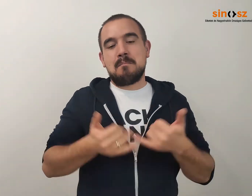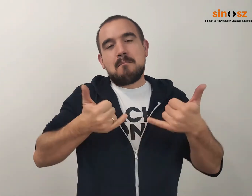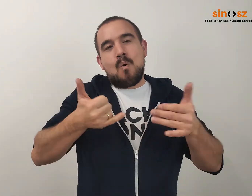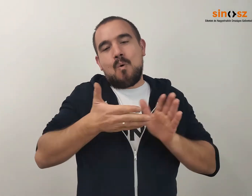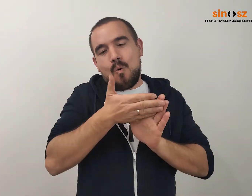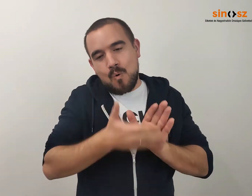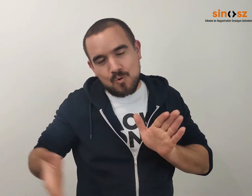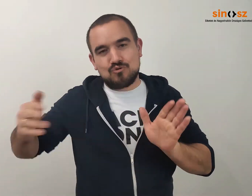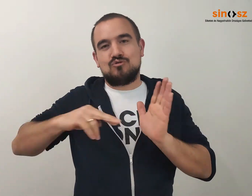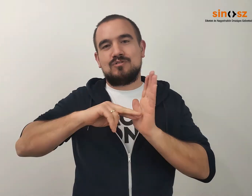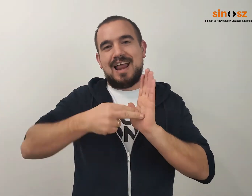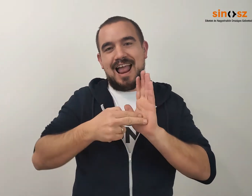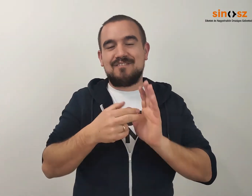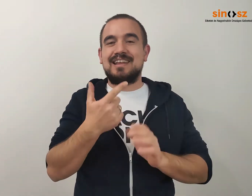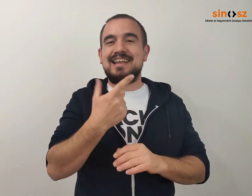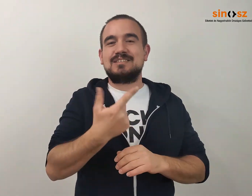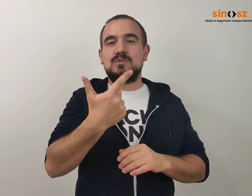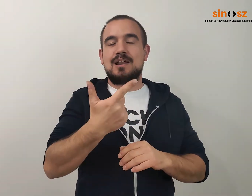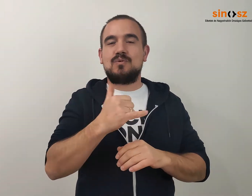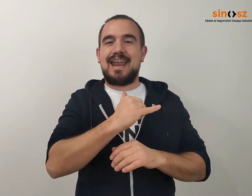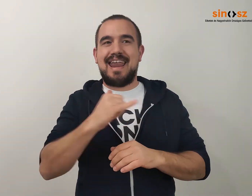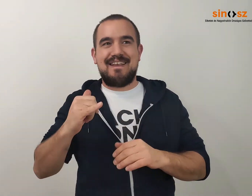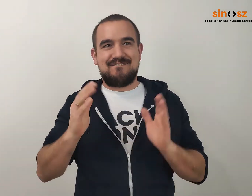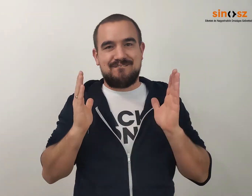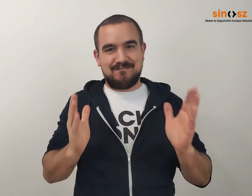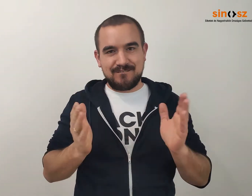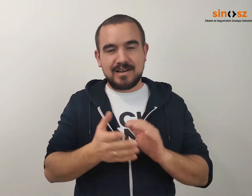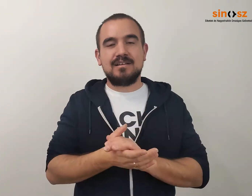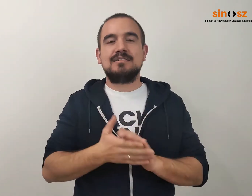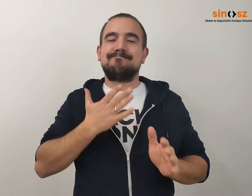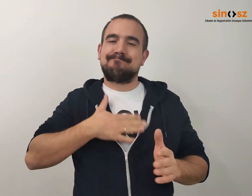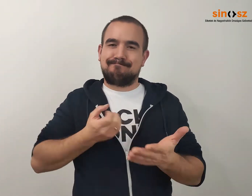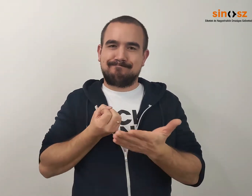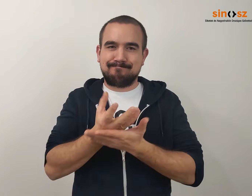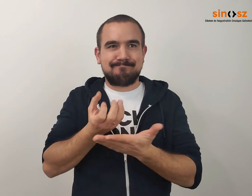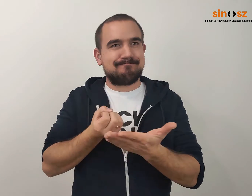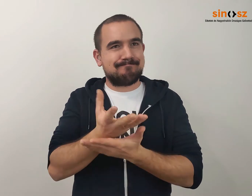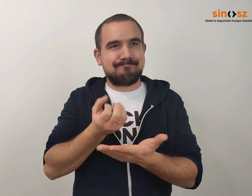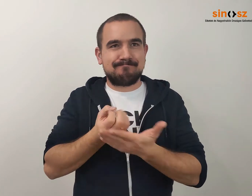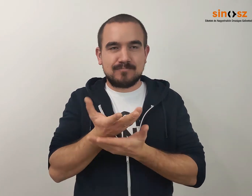2022. évben szeretnénk tervezni, információt üzeni.